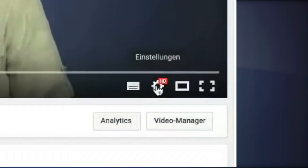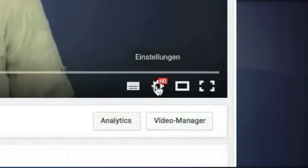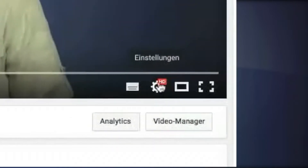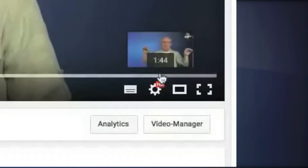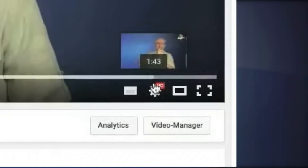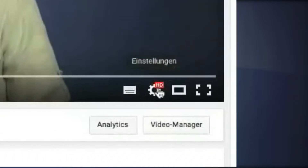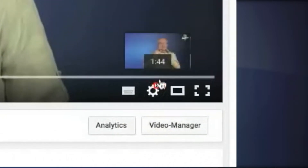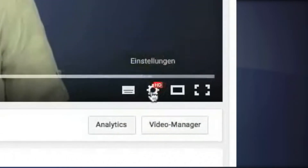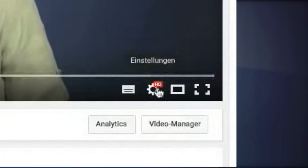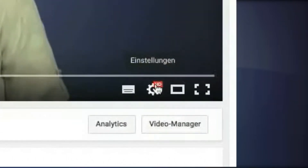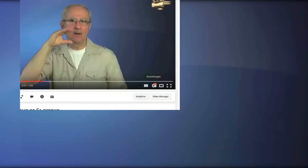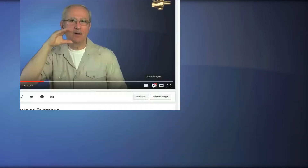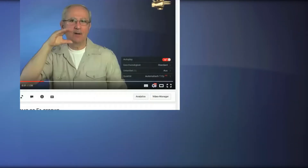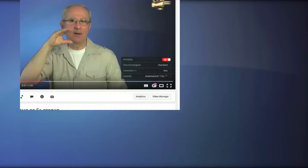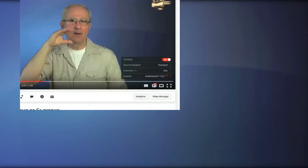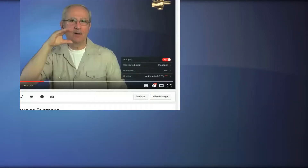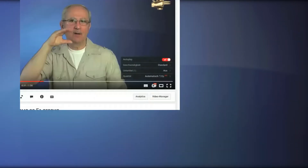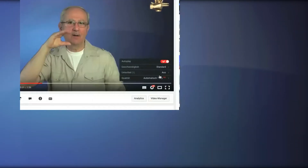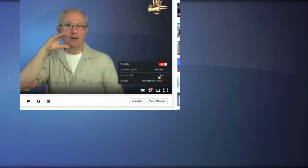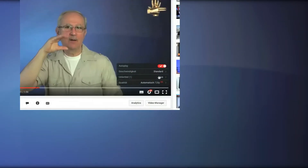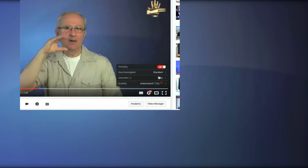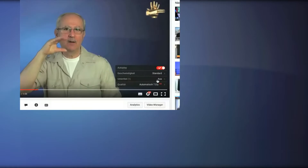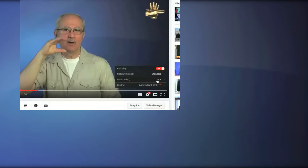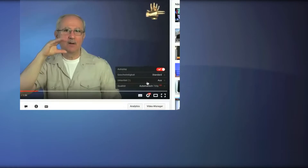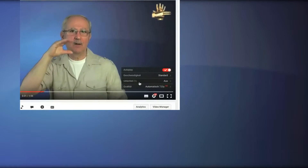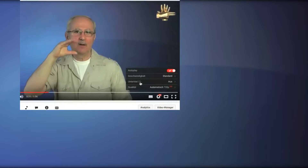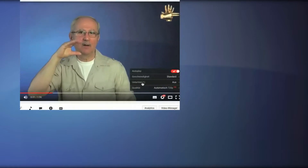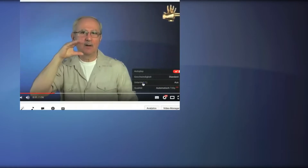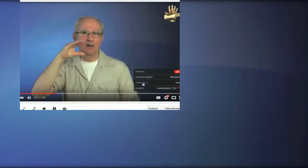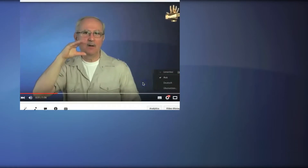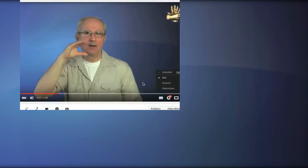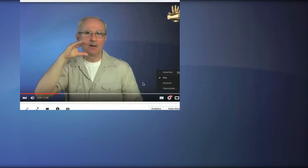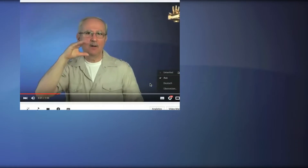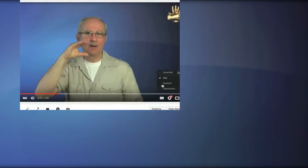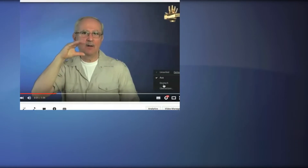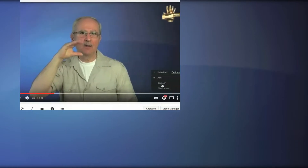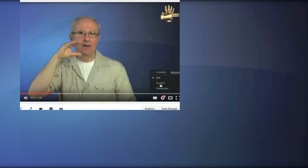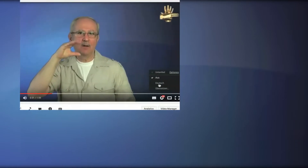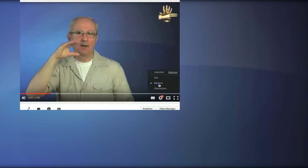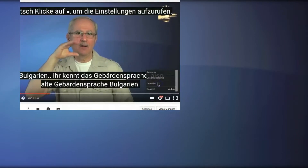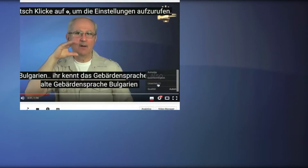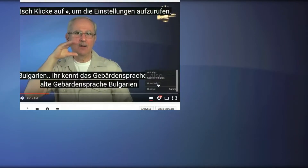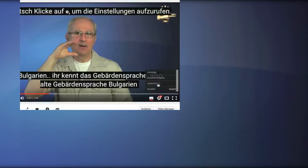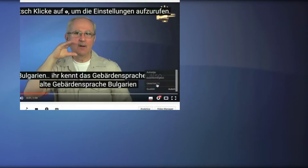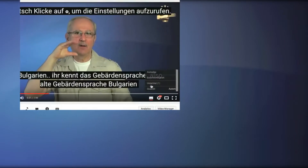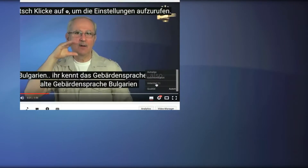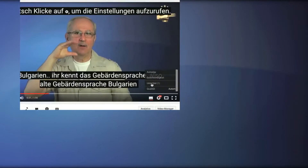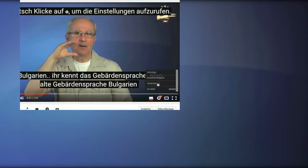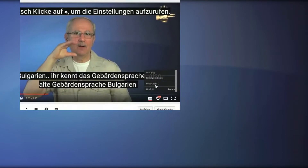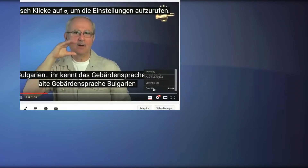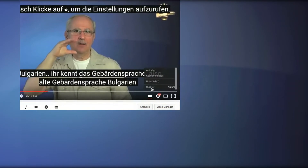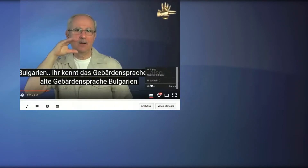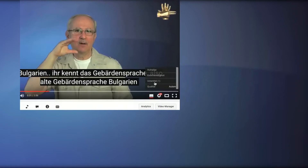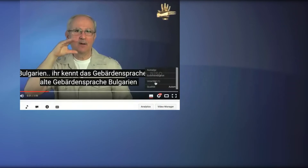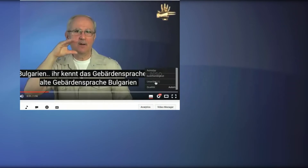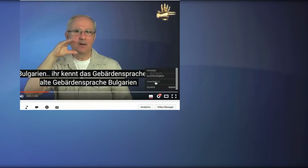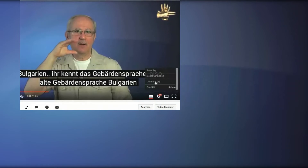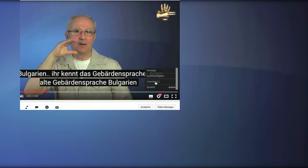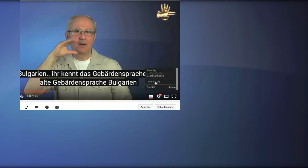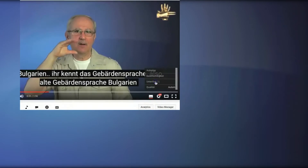Sehen Sie den Bildschirm Getriebe müssen Sie drücken und Untertitel automatisch in andere Sprachen übersetzt.